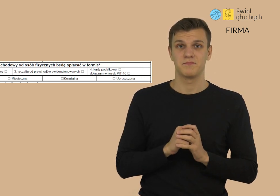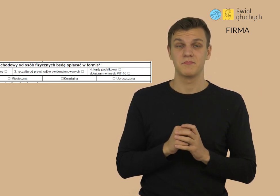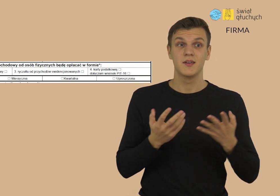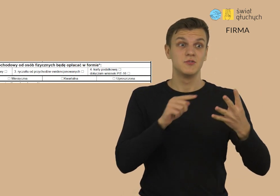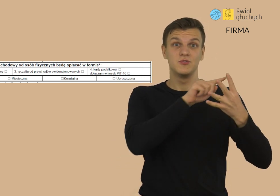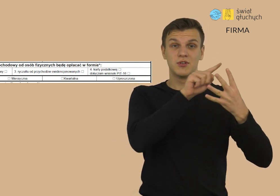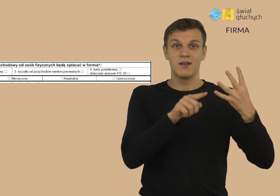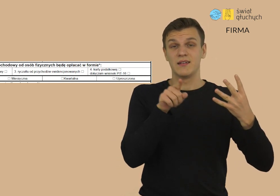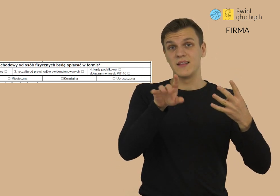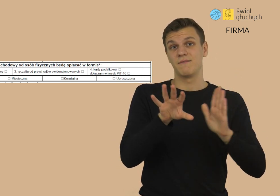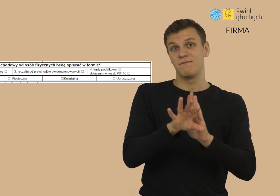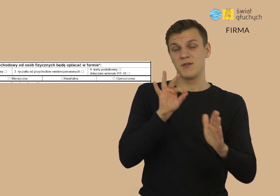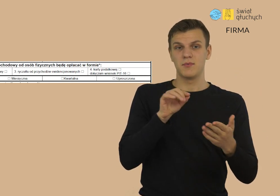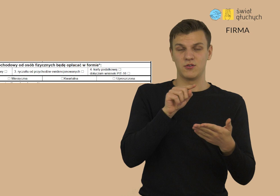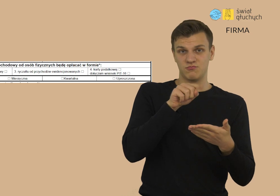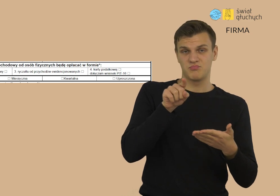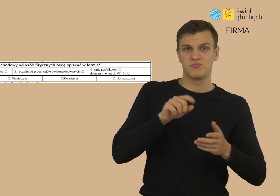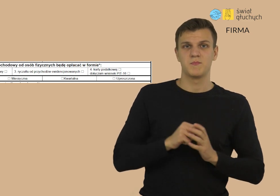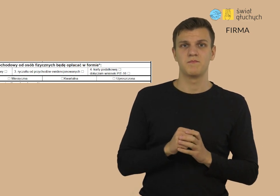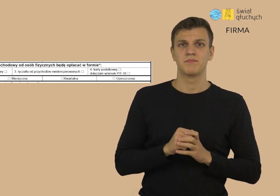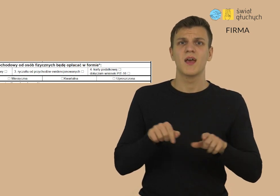Wybierz jedna z 4 form